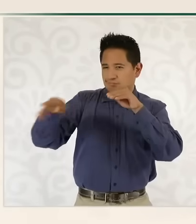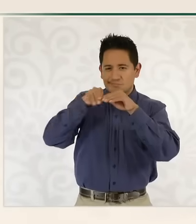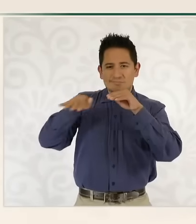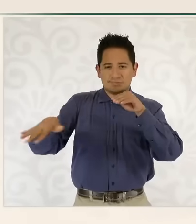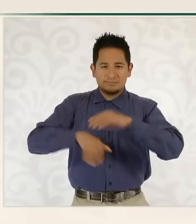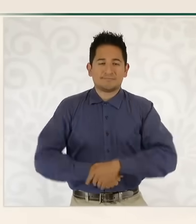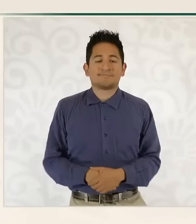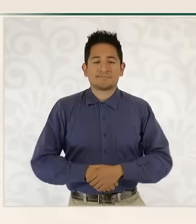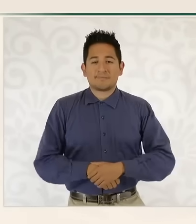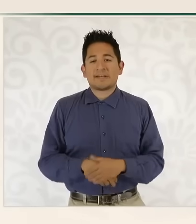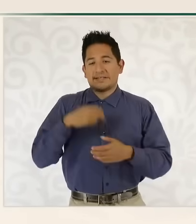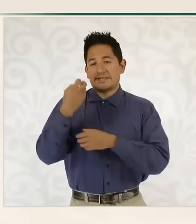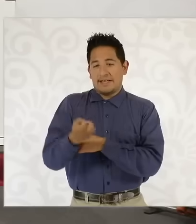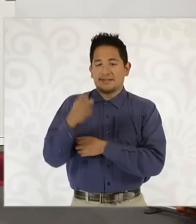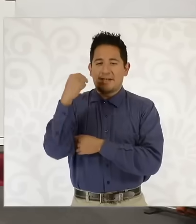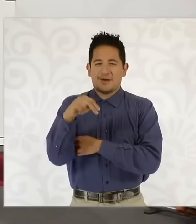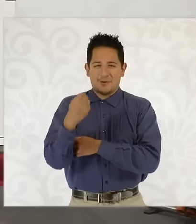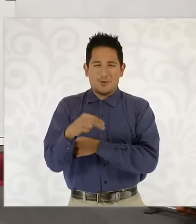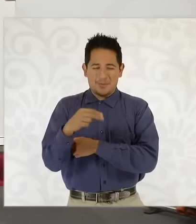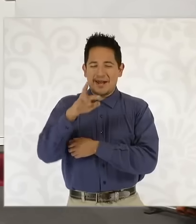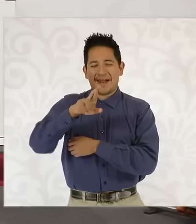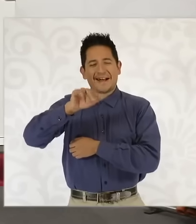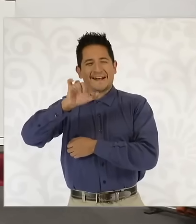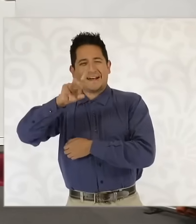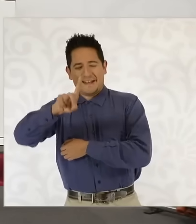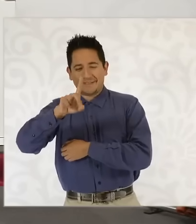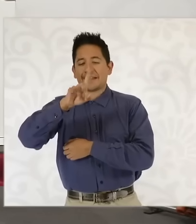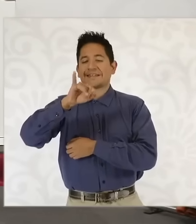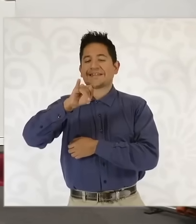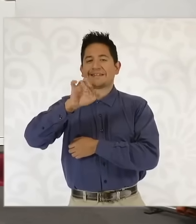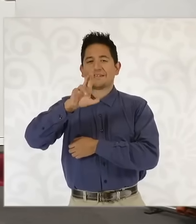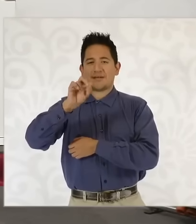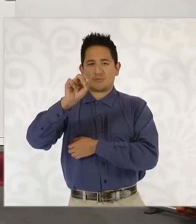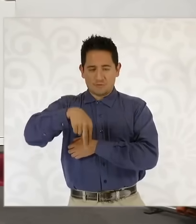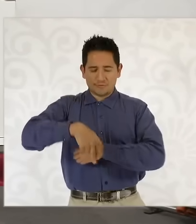redes de distribución. En el sistema también hay otros equipos, otros componentes que son